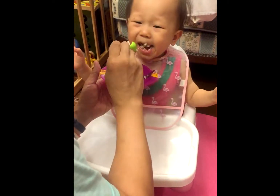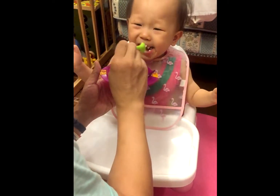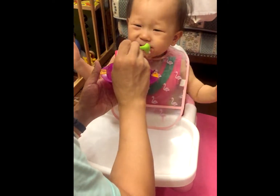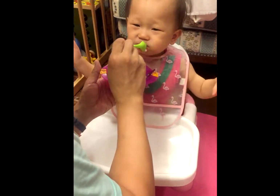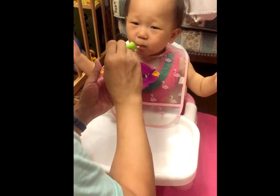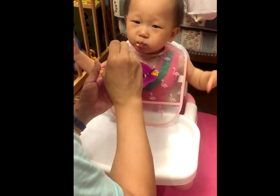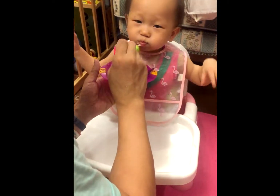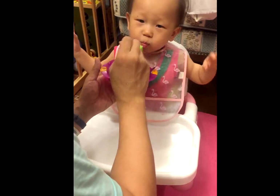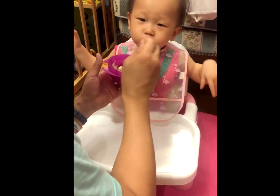たまご! たまご イェイ!